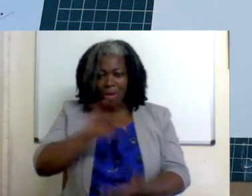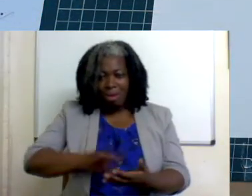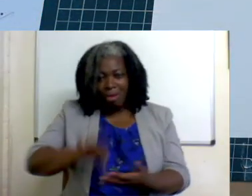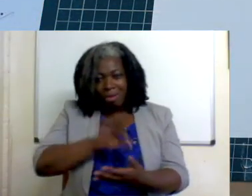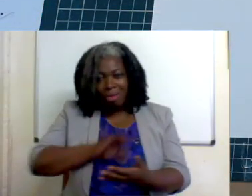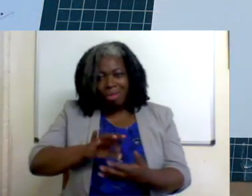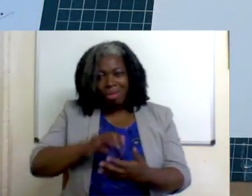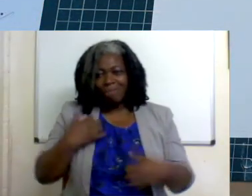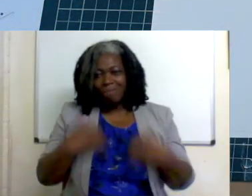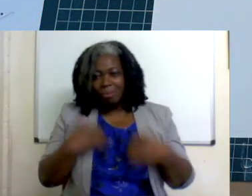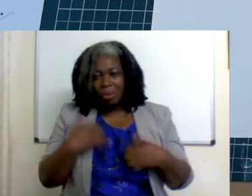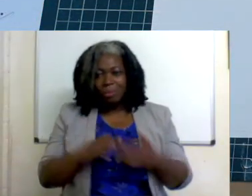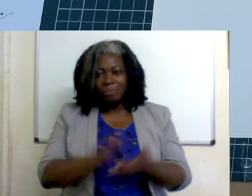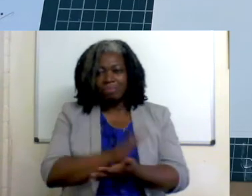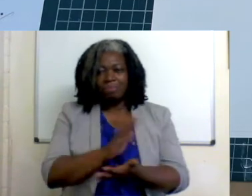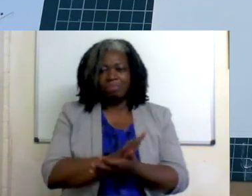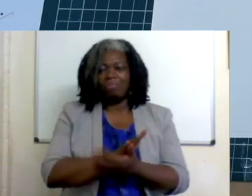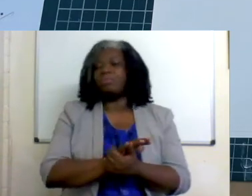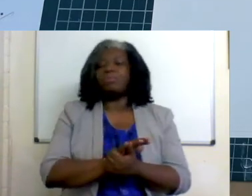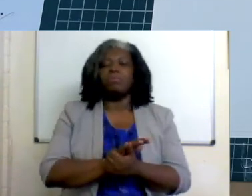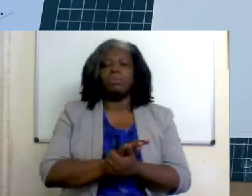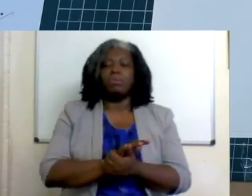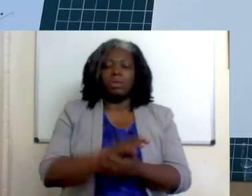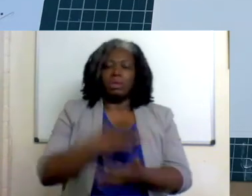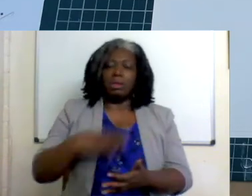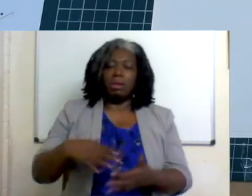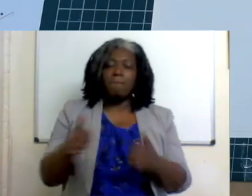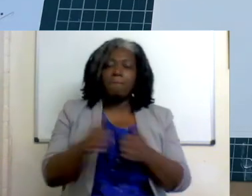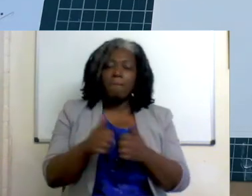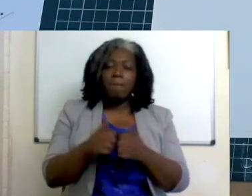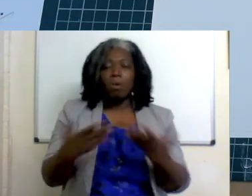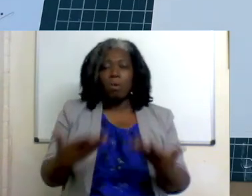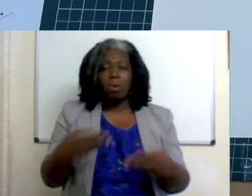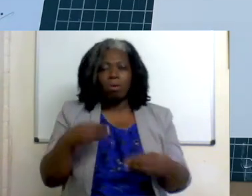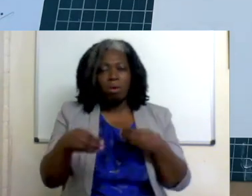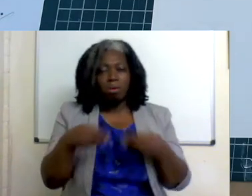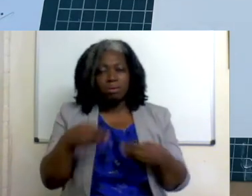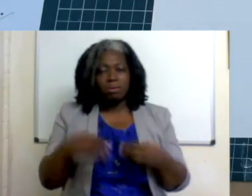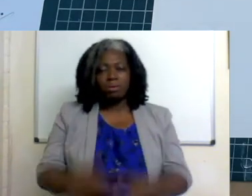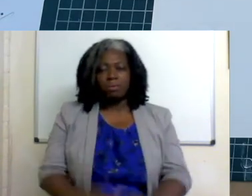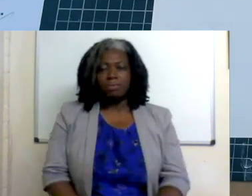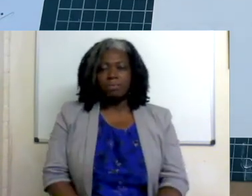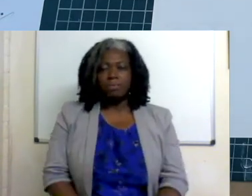nase postavy. Coz je ta zabavna cast. Potrebujeme papir nebo tvrdy papir. Ted, je